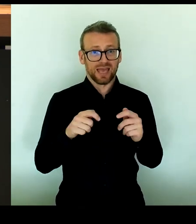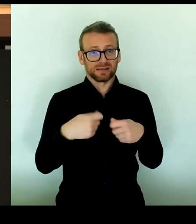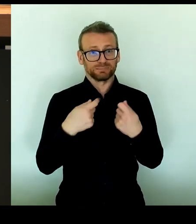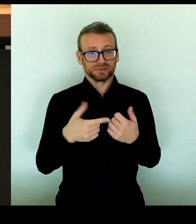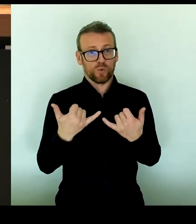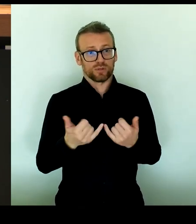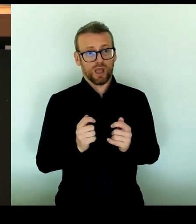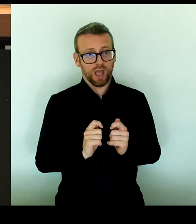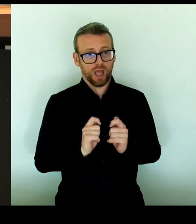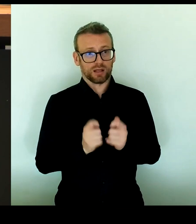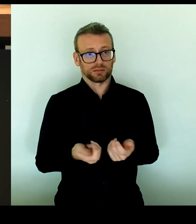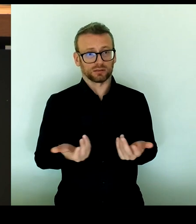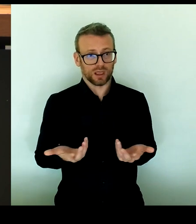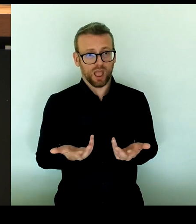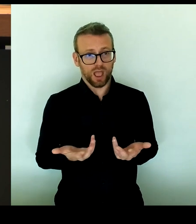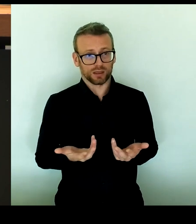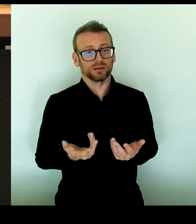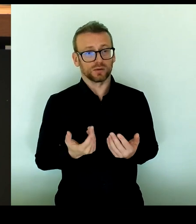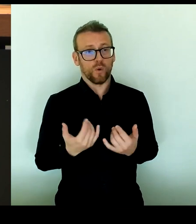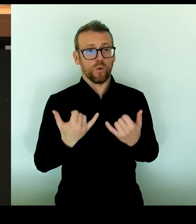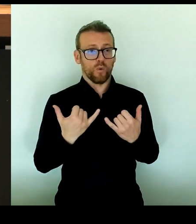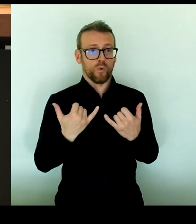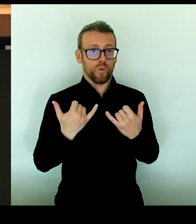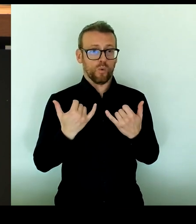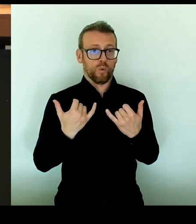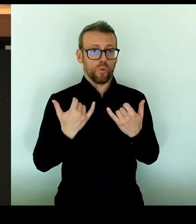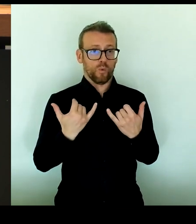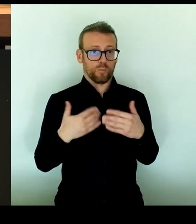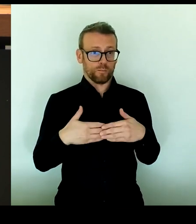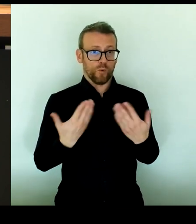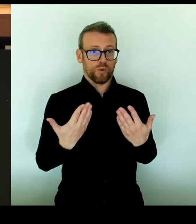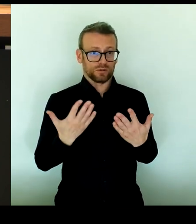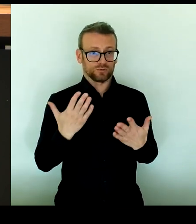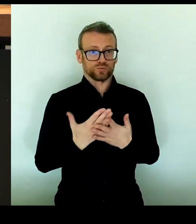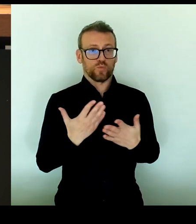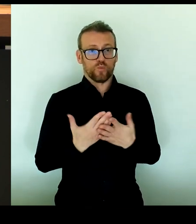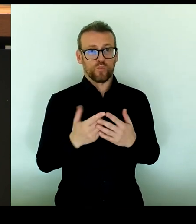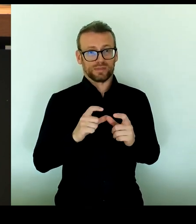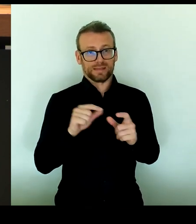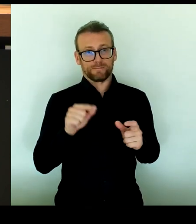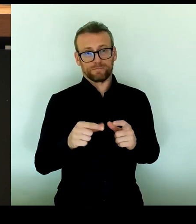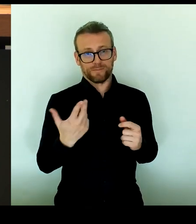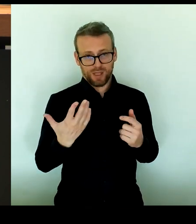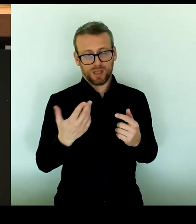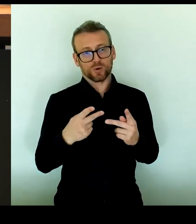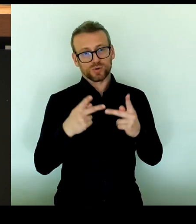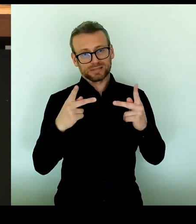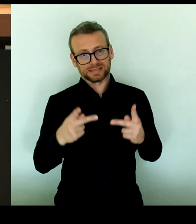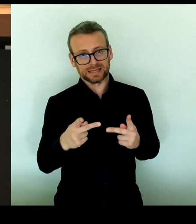Deshalb nehmen wir diese Konstruktionen an. Aber ich möchte betonen: Das ist noch kein Selbstläufer, denn